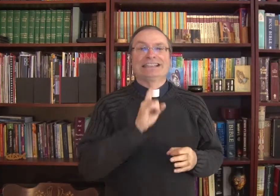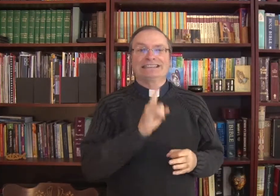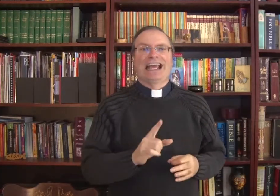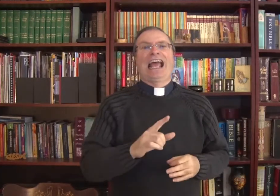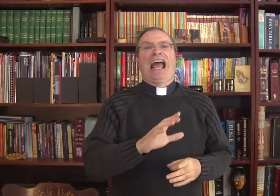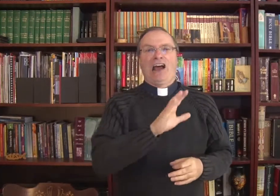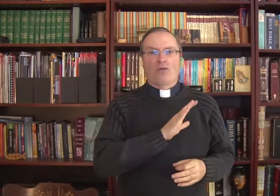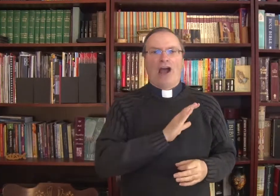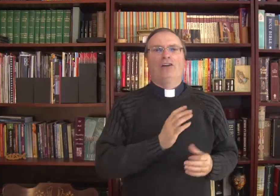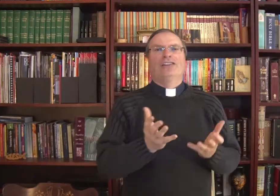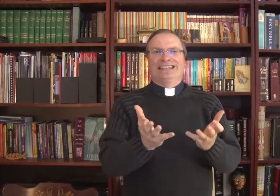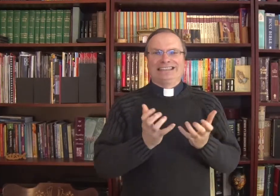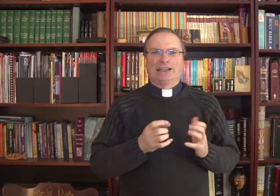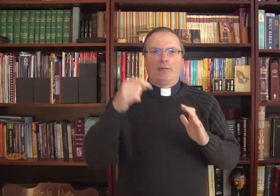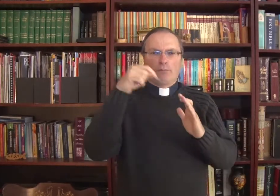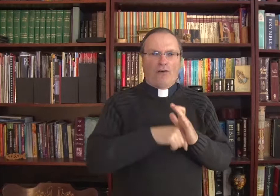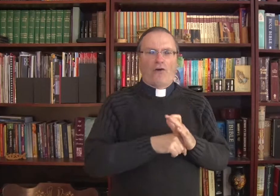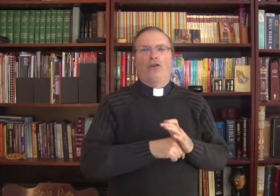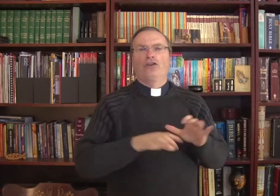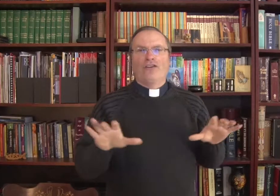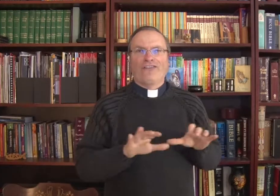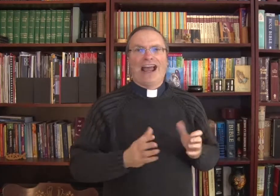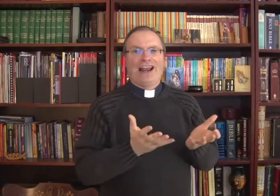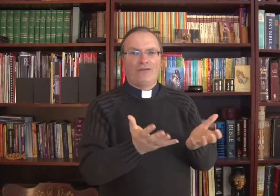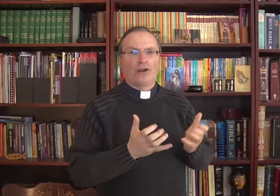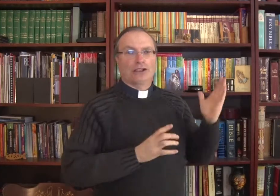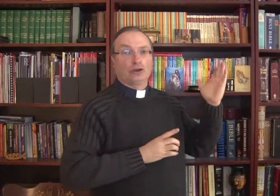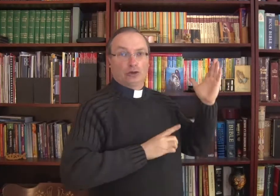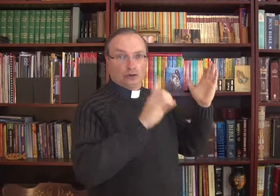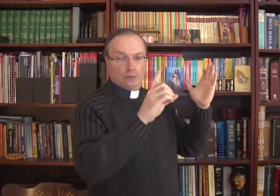c’est avoir le désir profond de faire la volonté de Dieu.